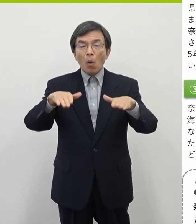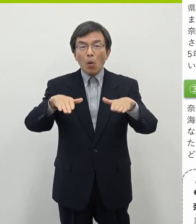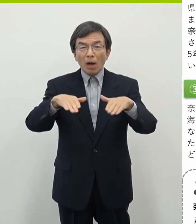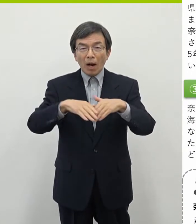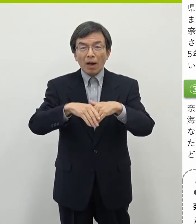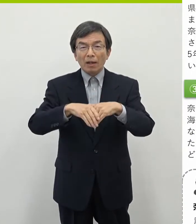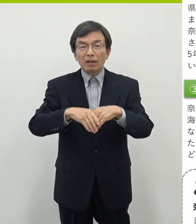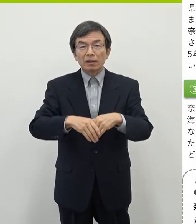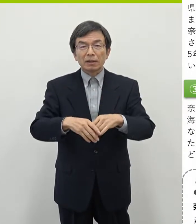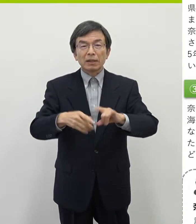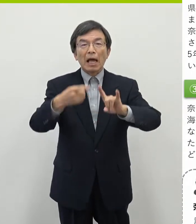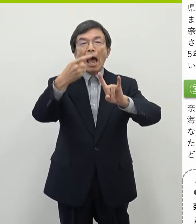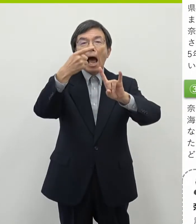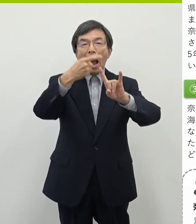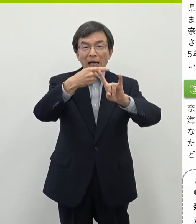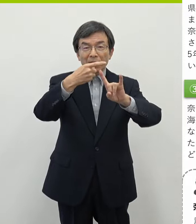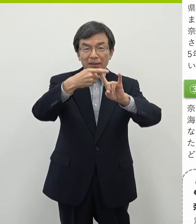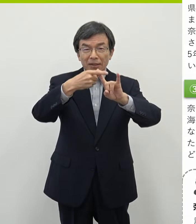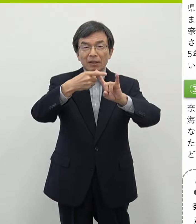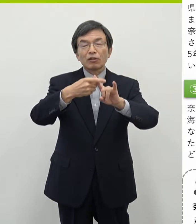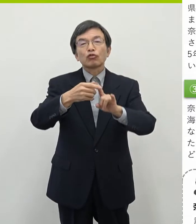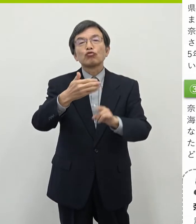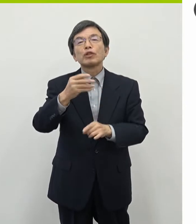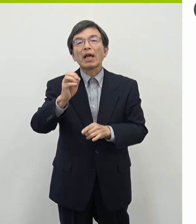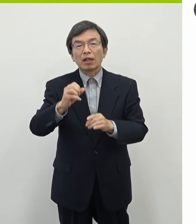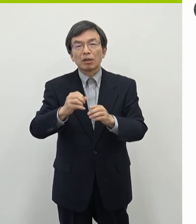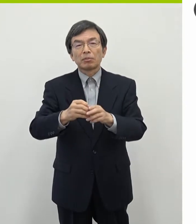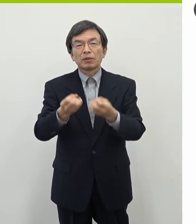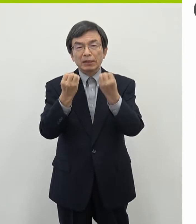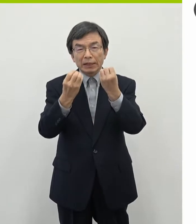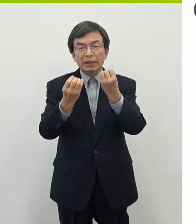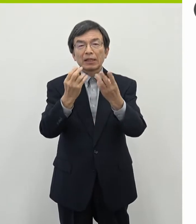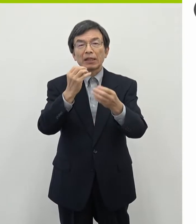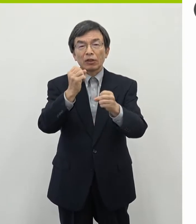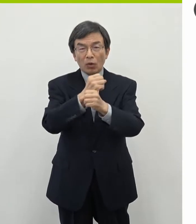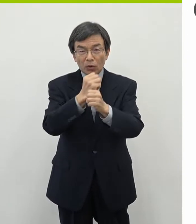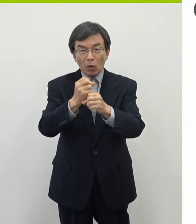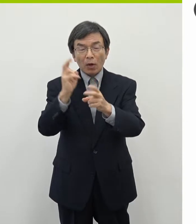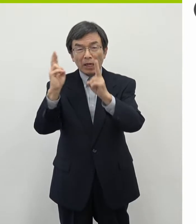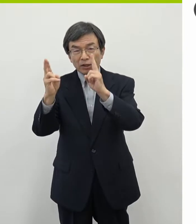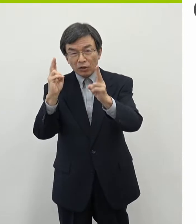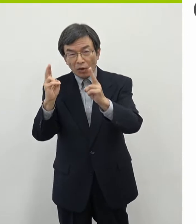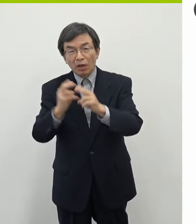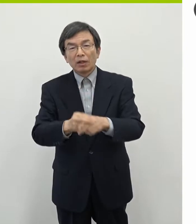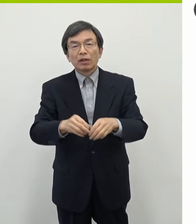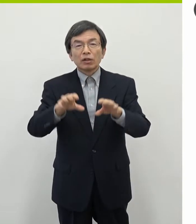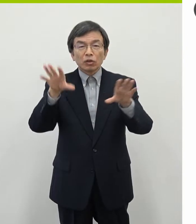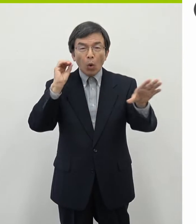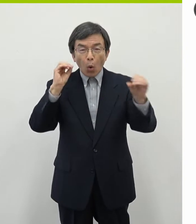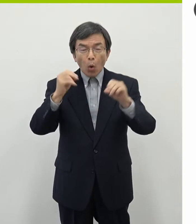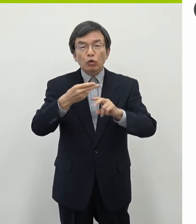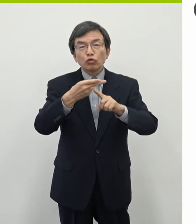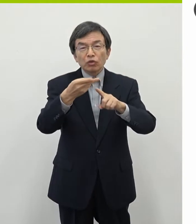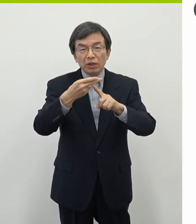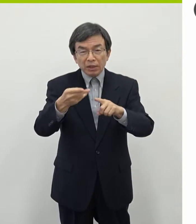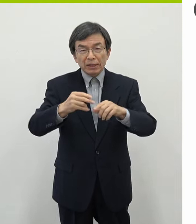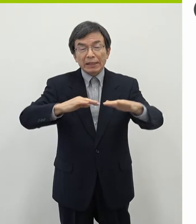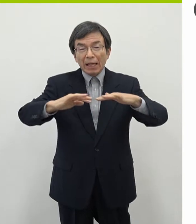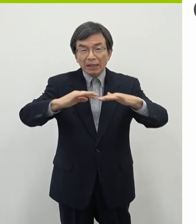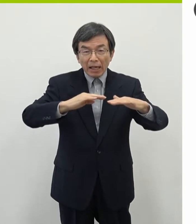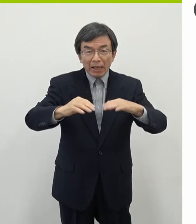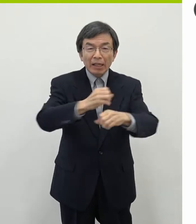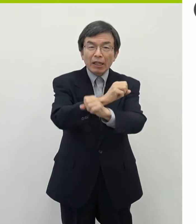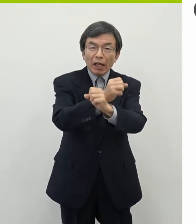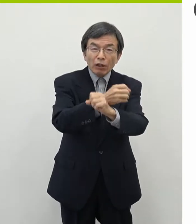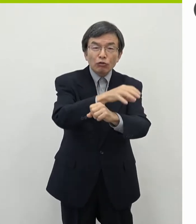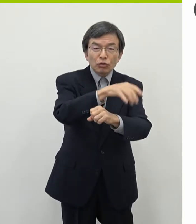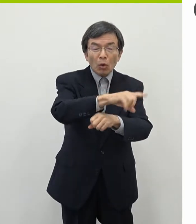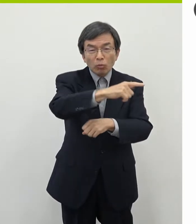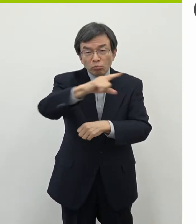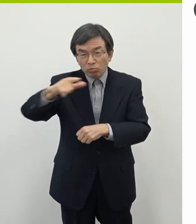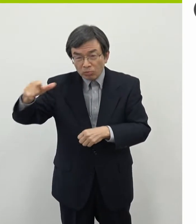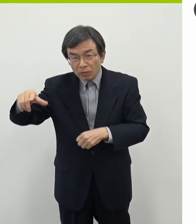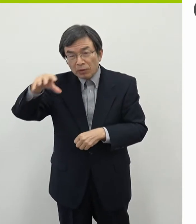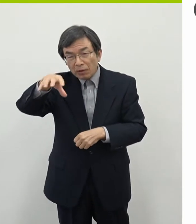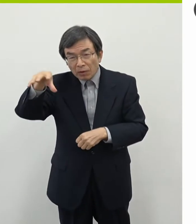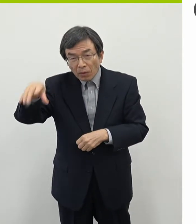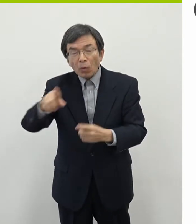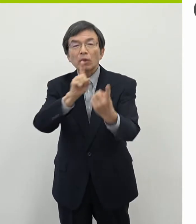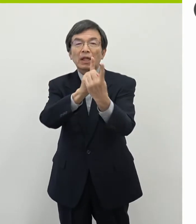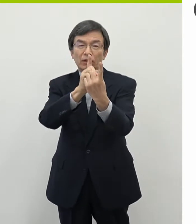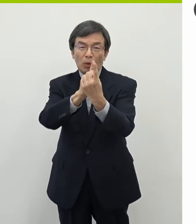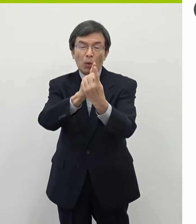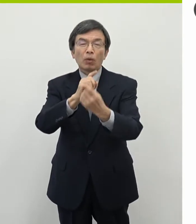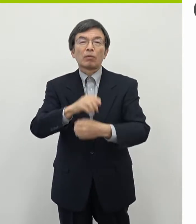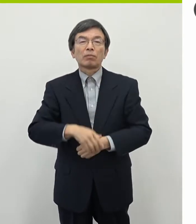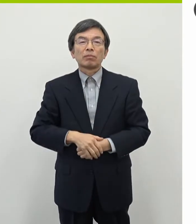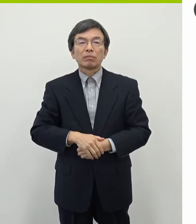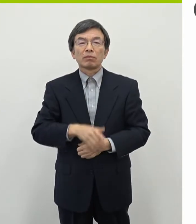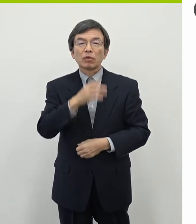IT関係またクリエイティブ関係ということで具体的な情報通信産業・デザイン業など 研究所などということで設定を致しておりますがやはり20代前半の方々は